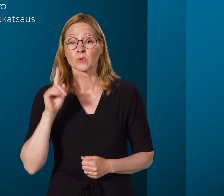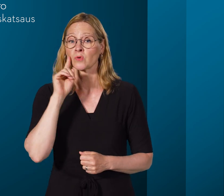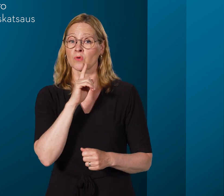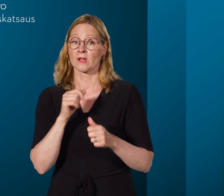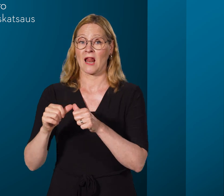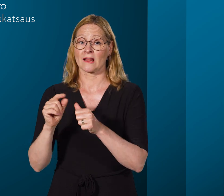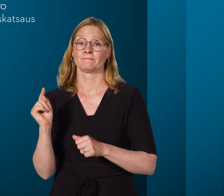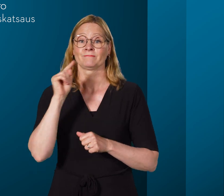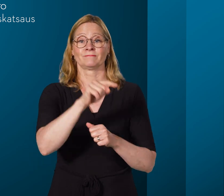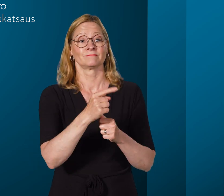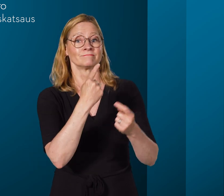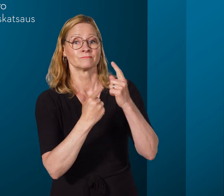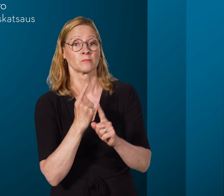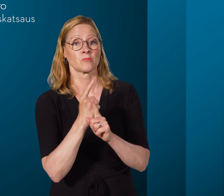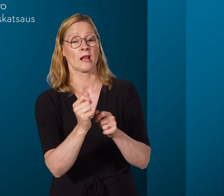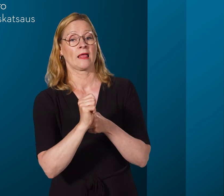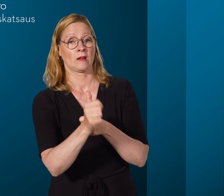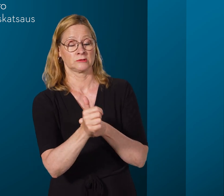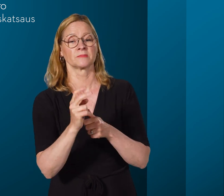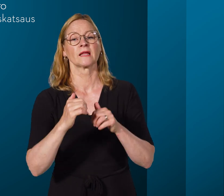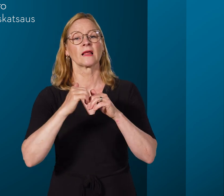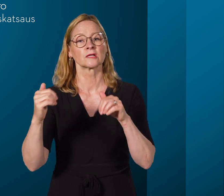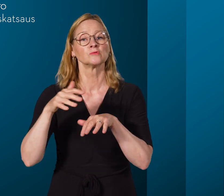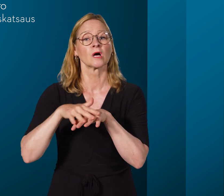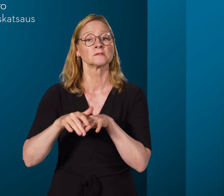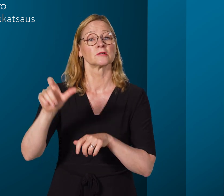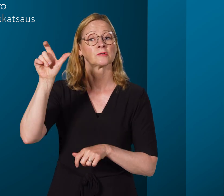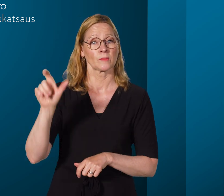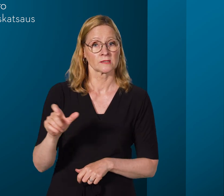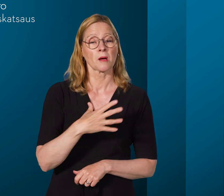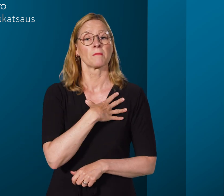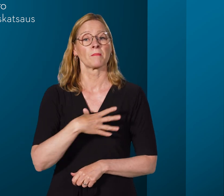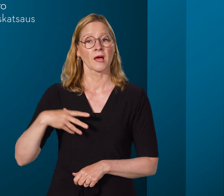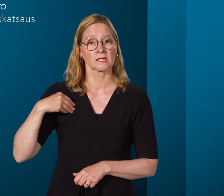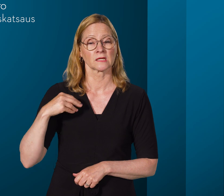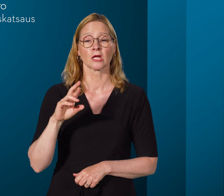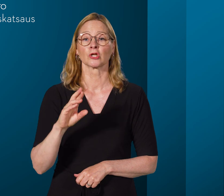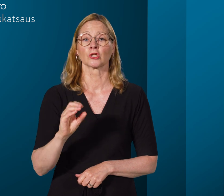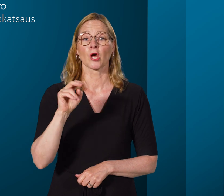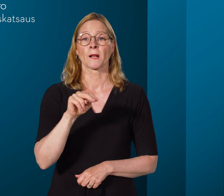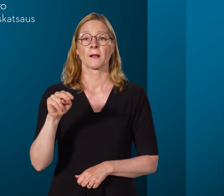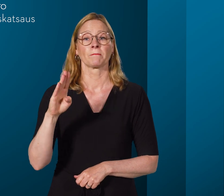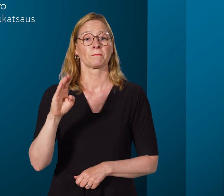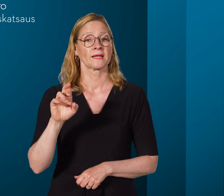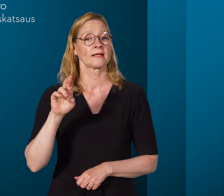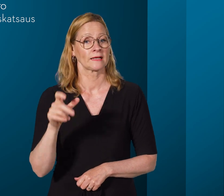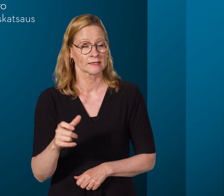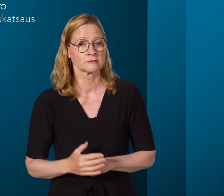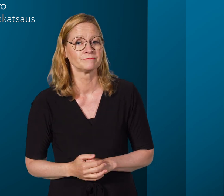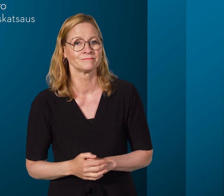Kuurojen Liittoa keskustelussa edusti erityisasiantuntija Marika Rönnberg.